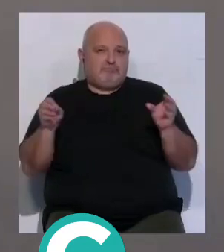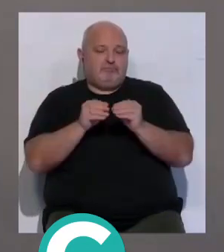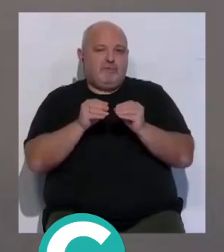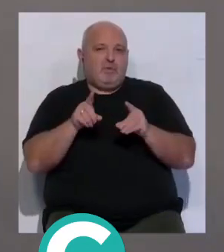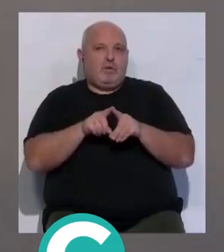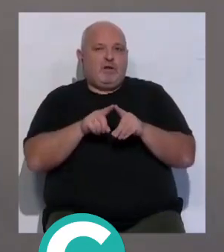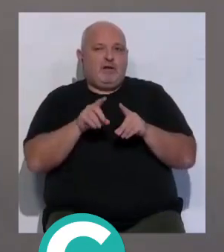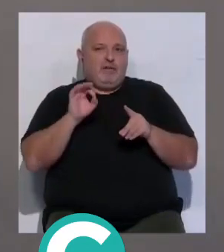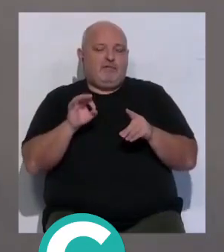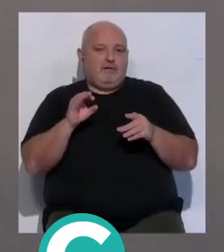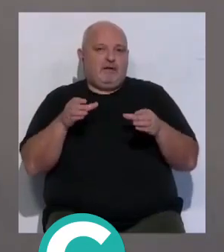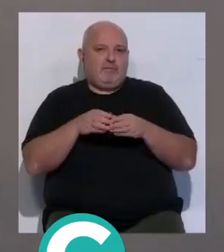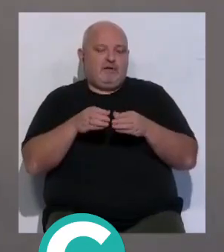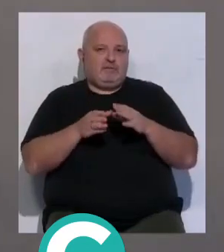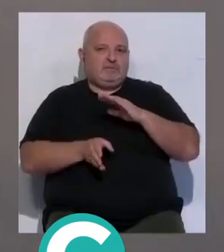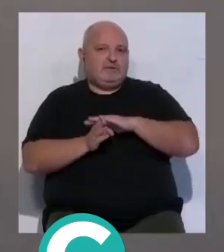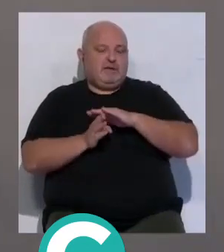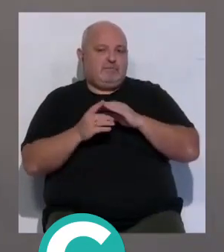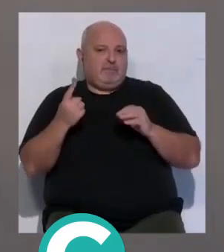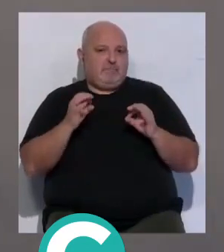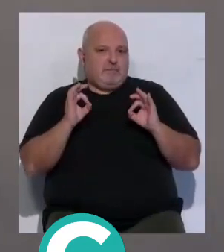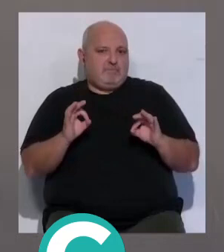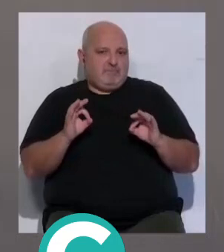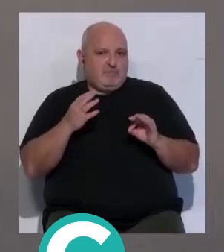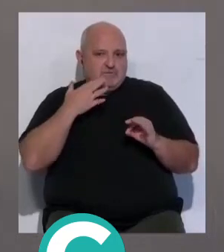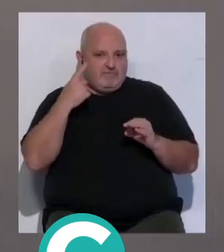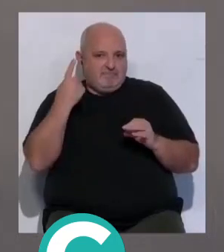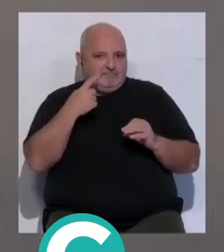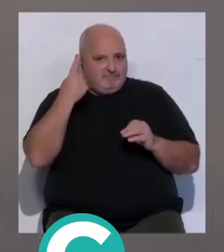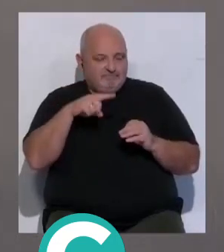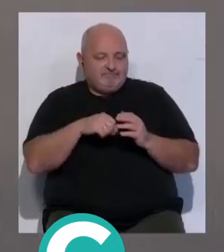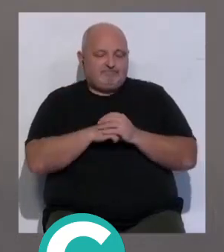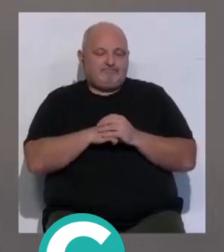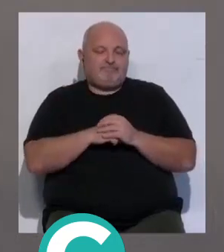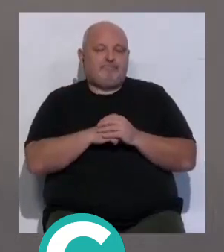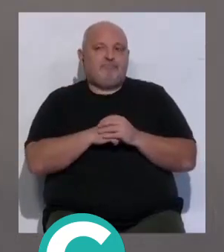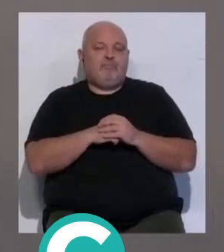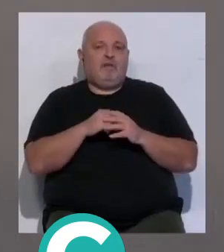al equipo que sigue en la primera división del fútbol español ha habido cosas creo que bastante